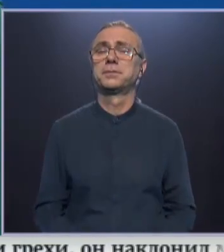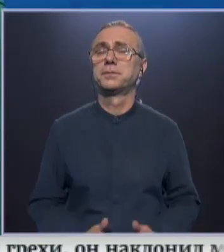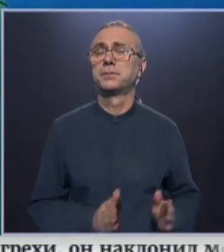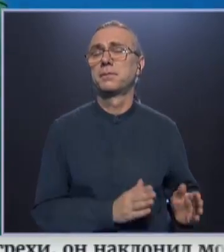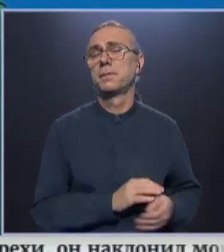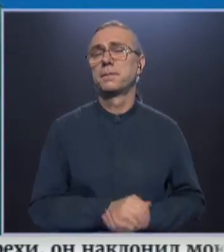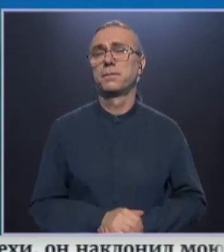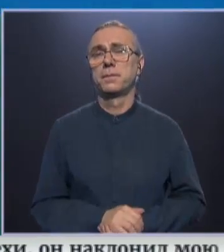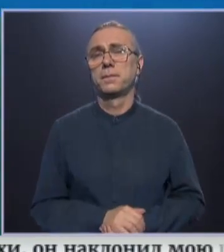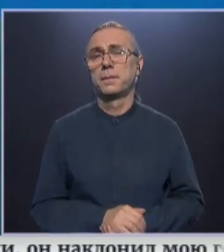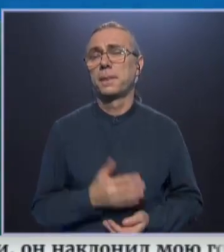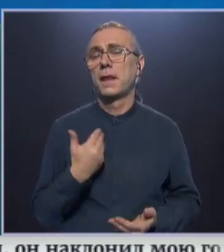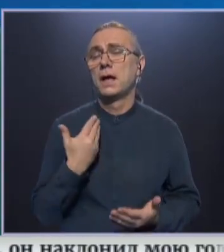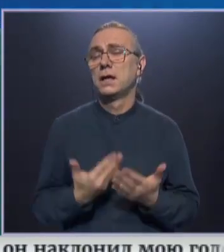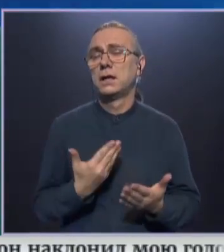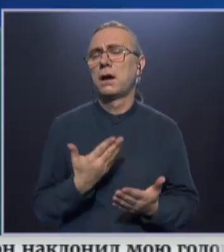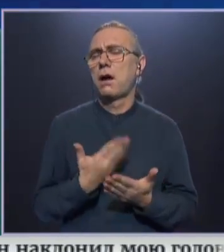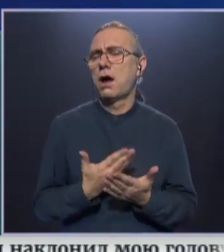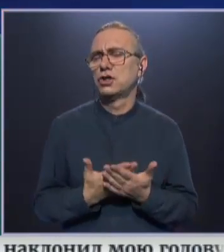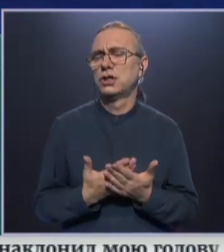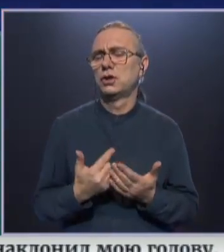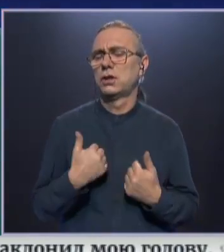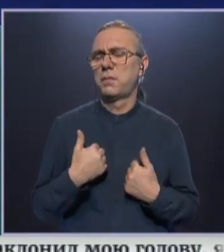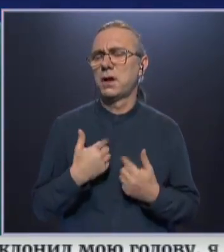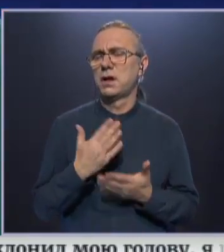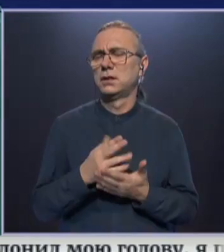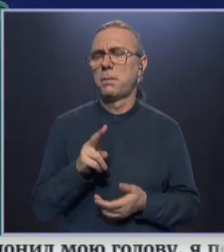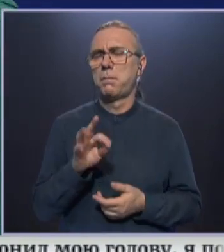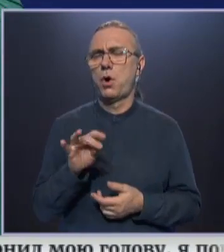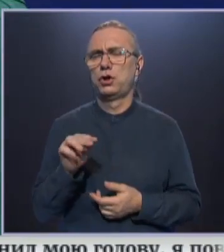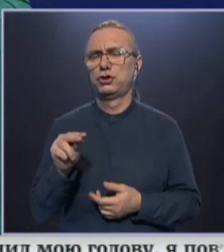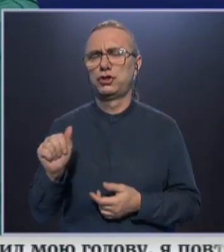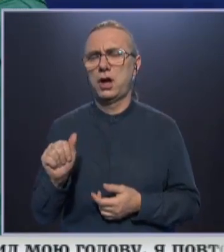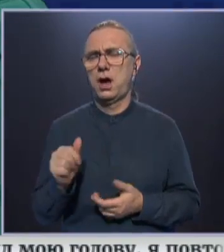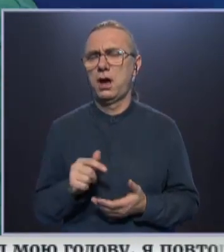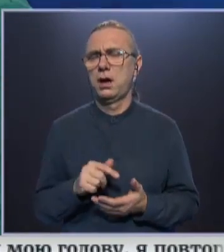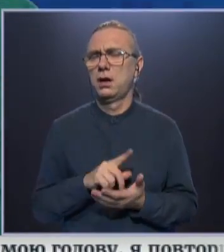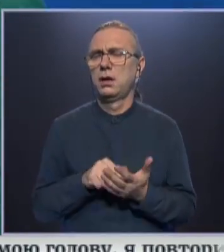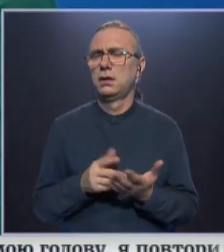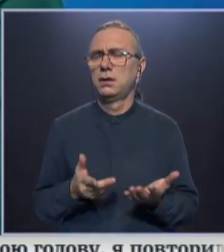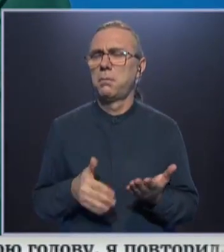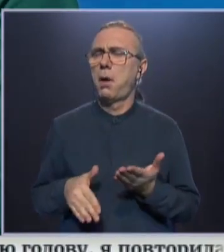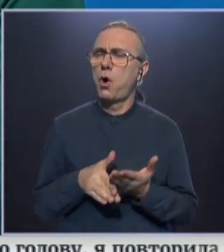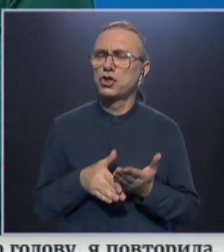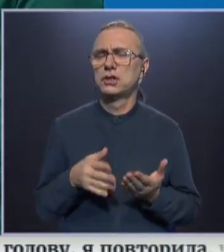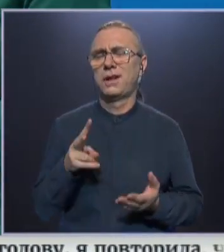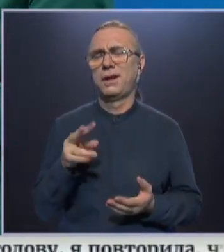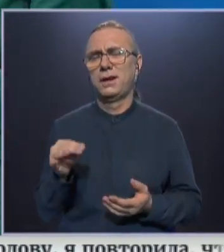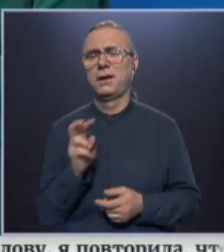Если кажется что На мне порча Поможет ли сходить в церковь кажется порча Поможет ли этих трех слов